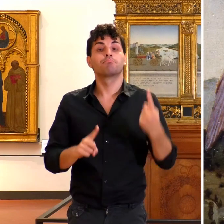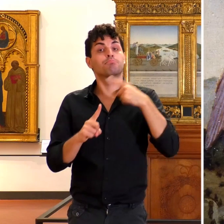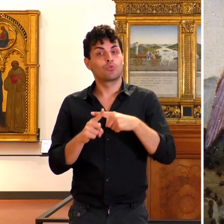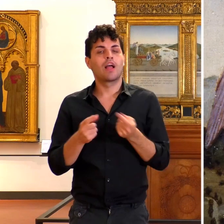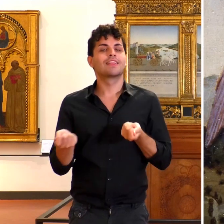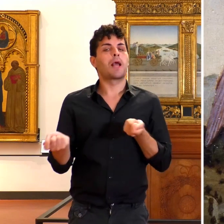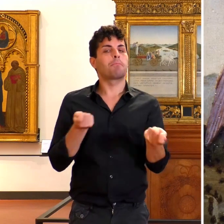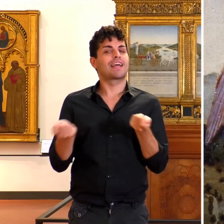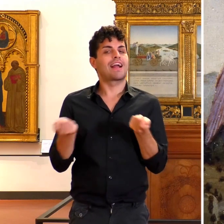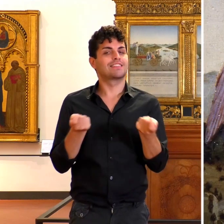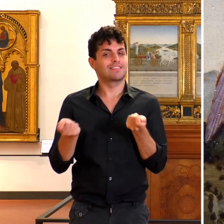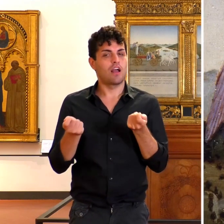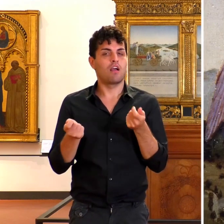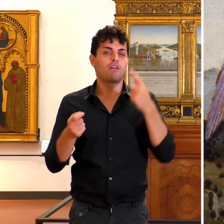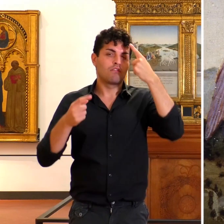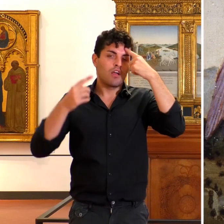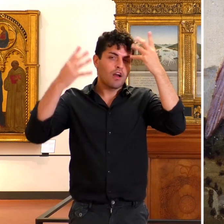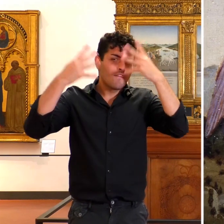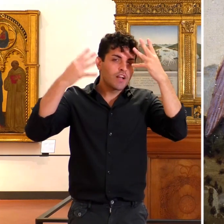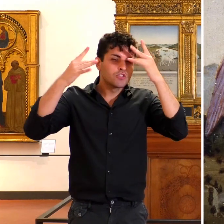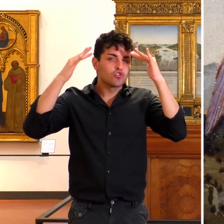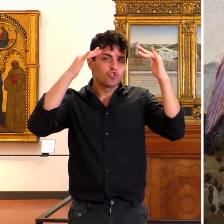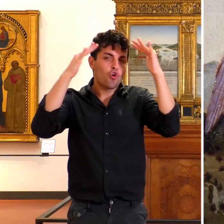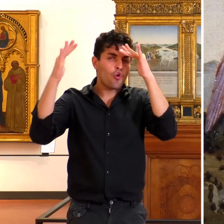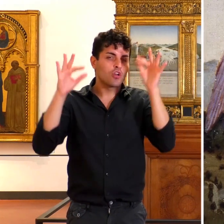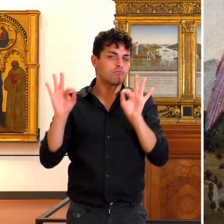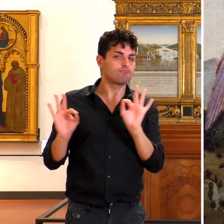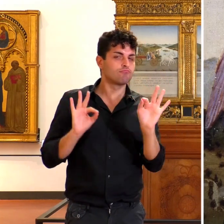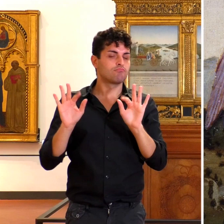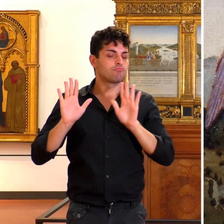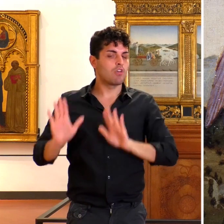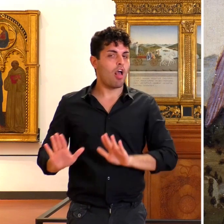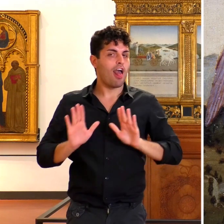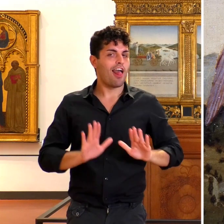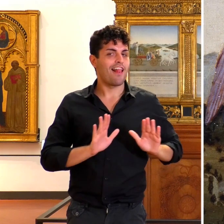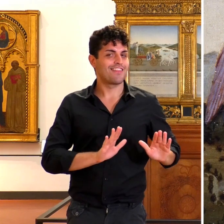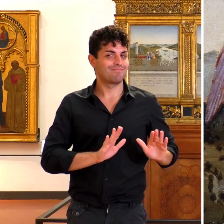infine la Temperanza, riflessiva e moderata.